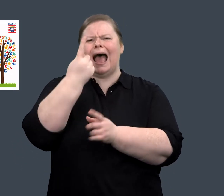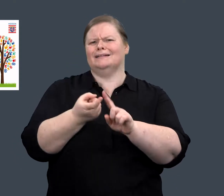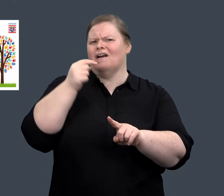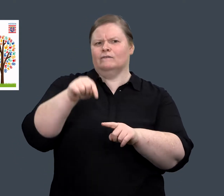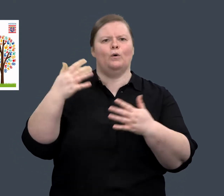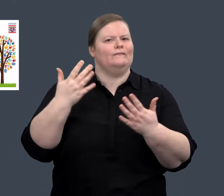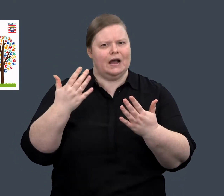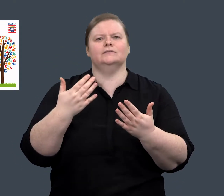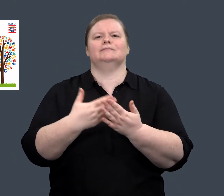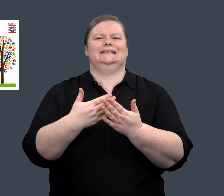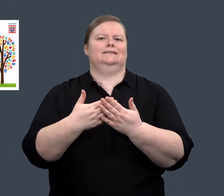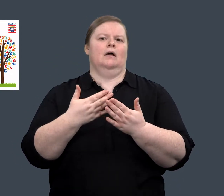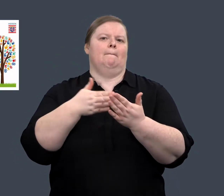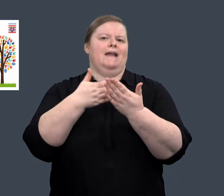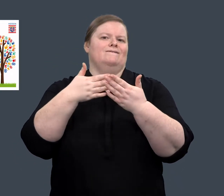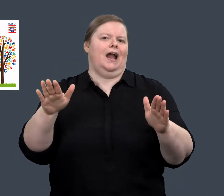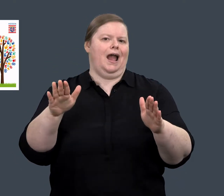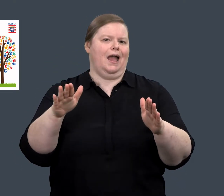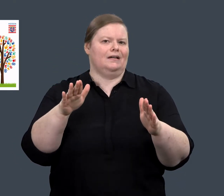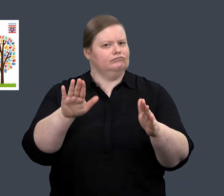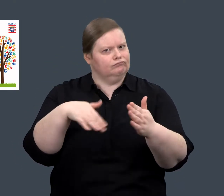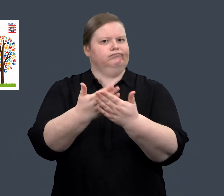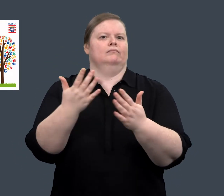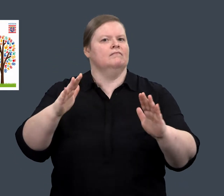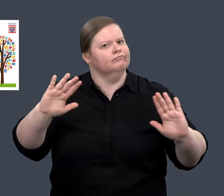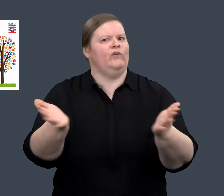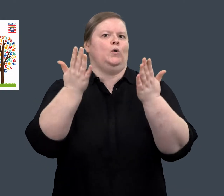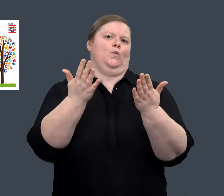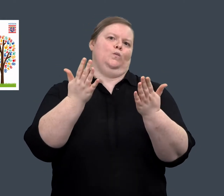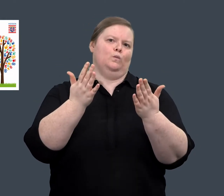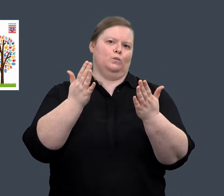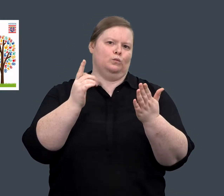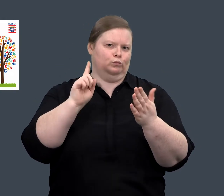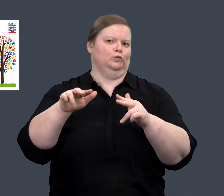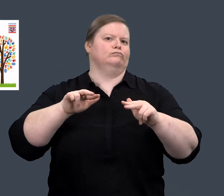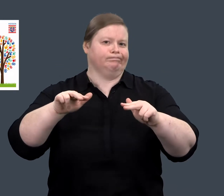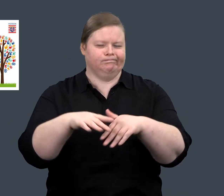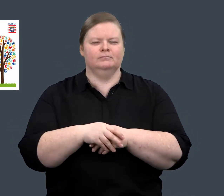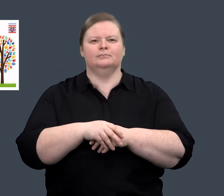meiner ersten Amtsperiode.